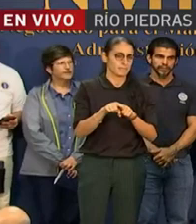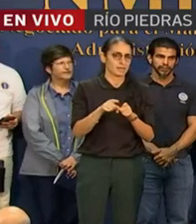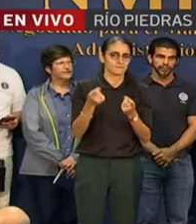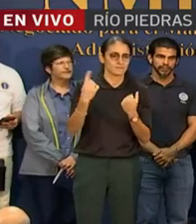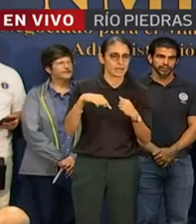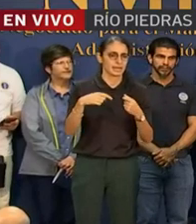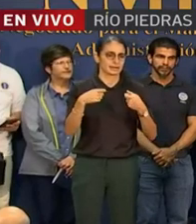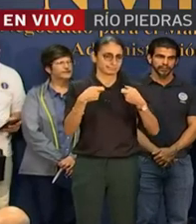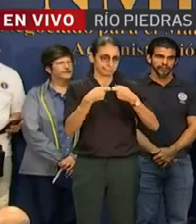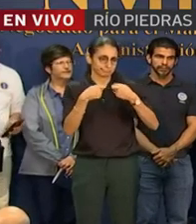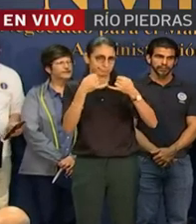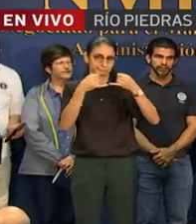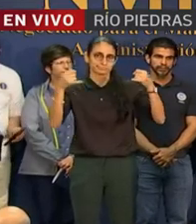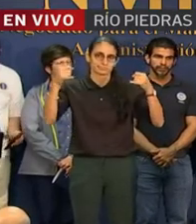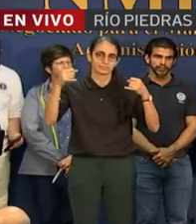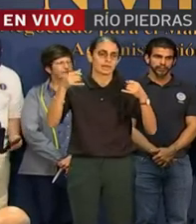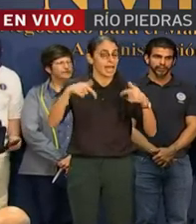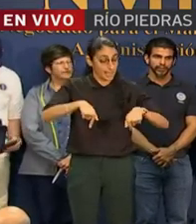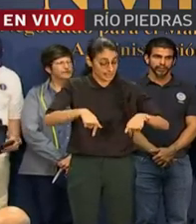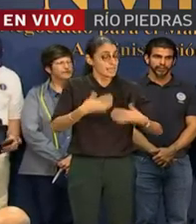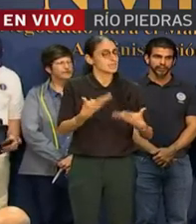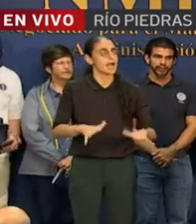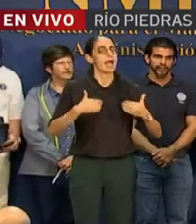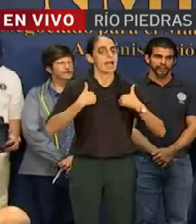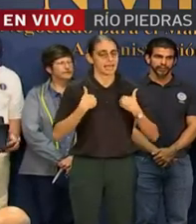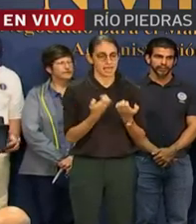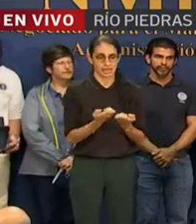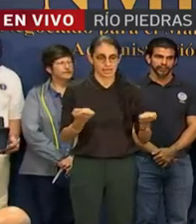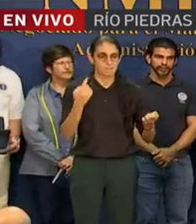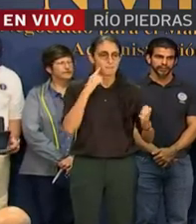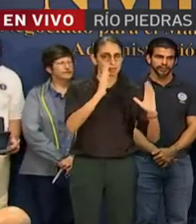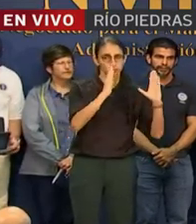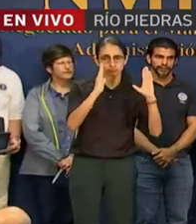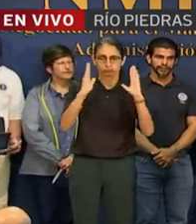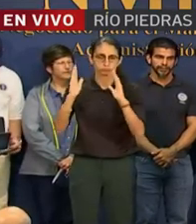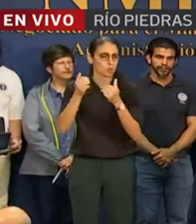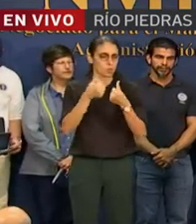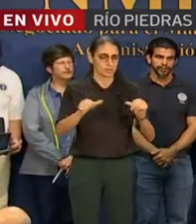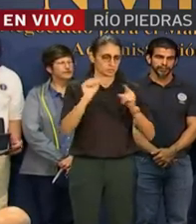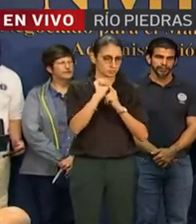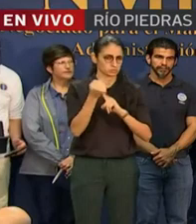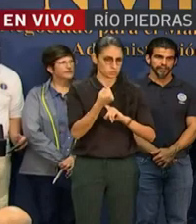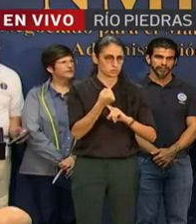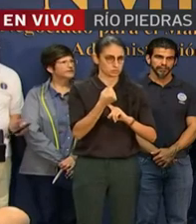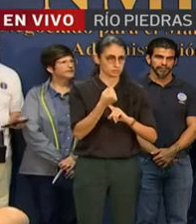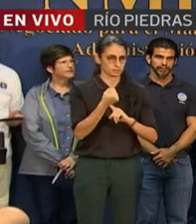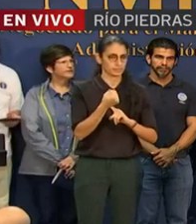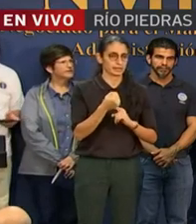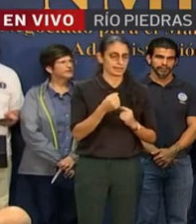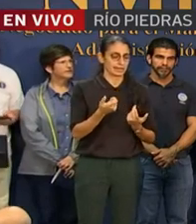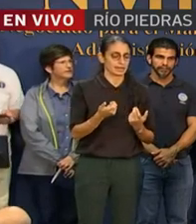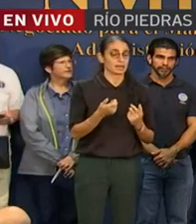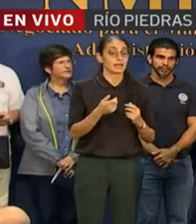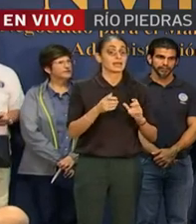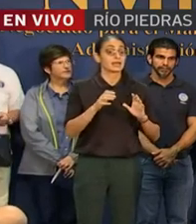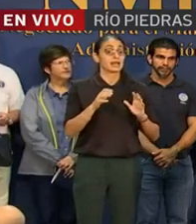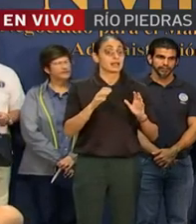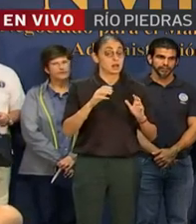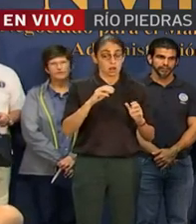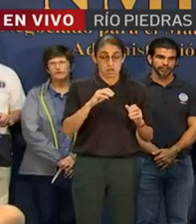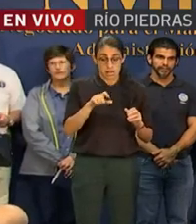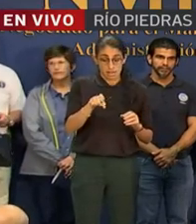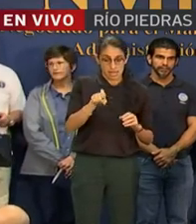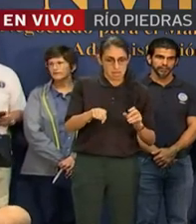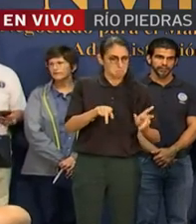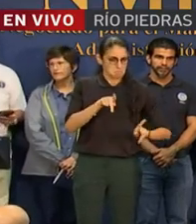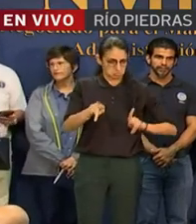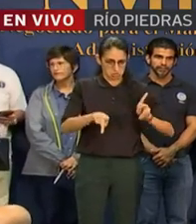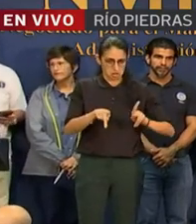NOSOTROS TENEMOS 1 SISTEMA